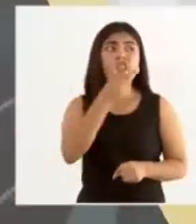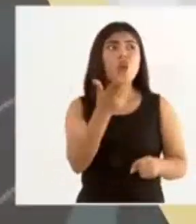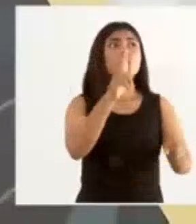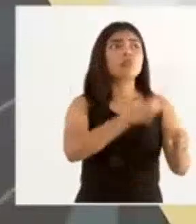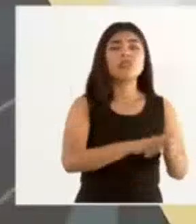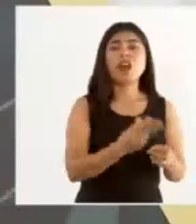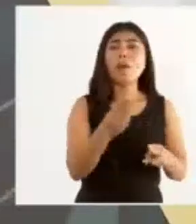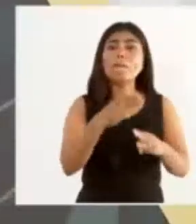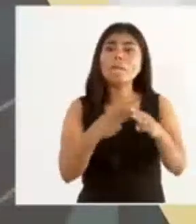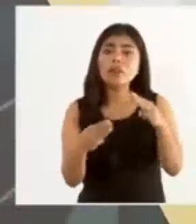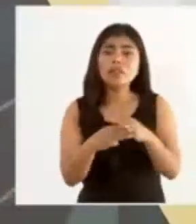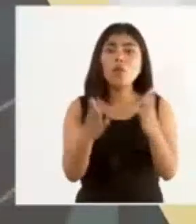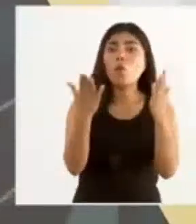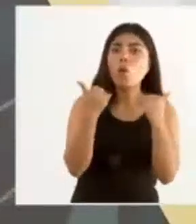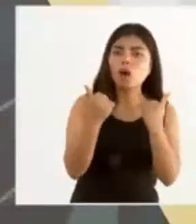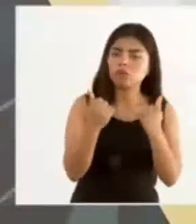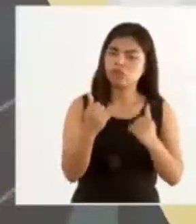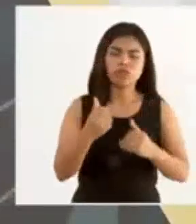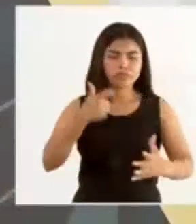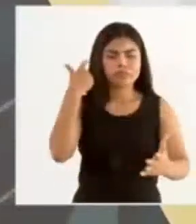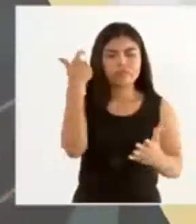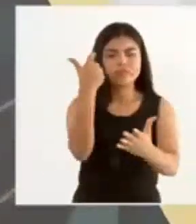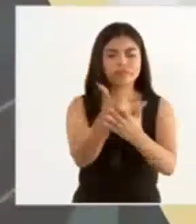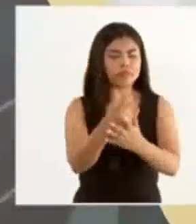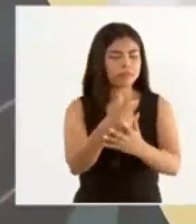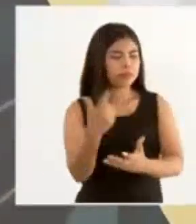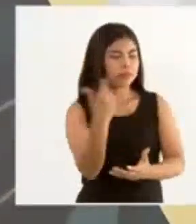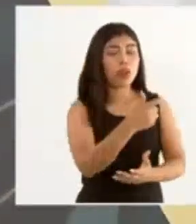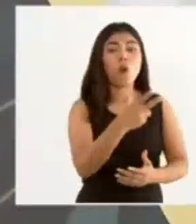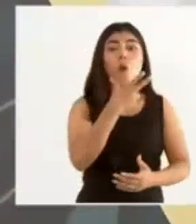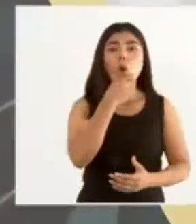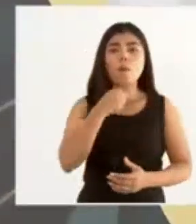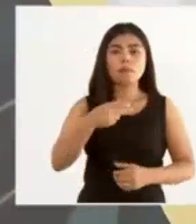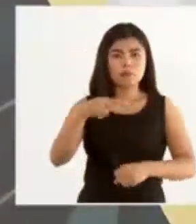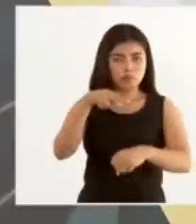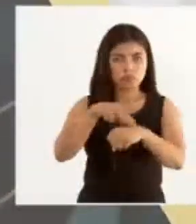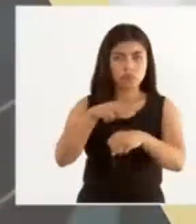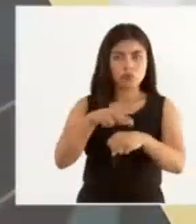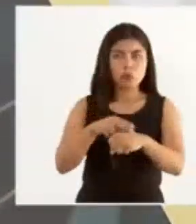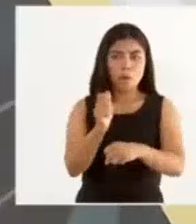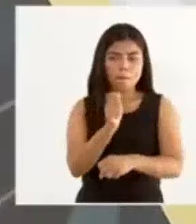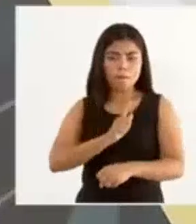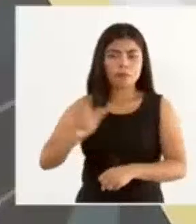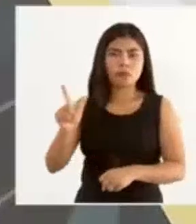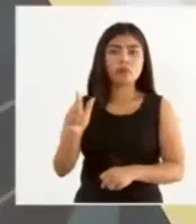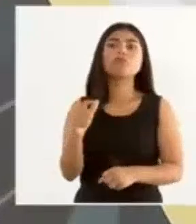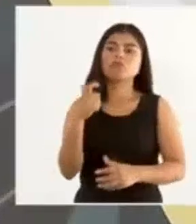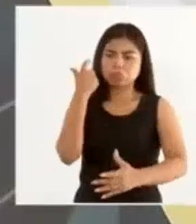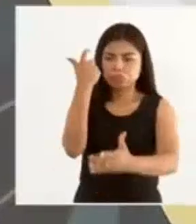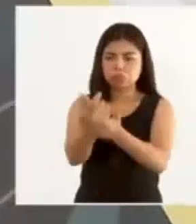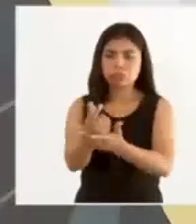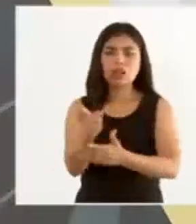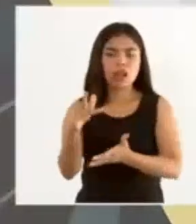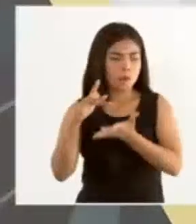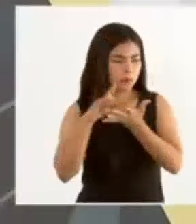que se contrate a los especialistas, que poco a poco acabemos con todavía muchos médicos o